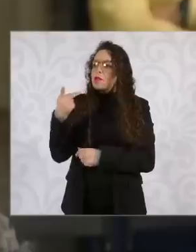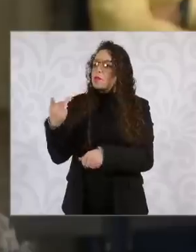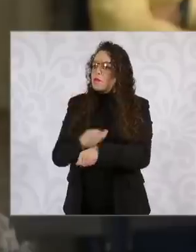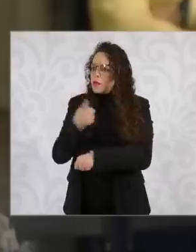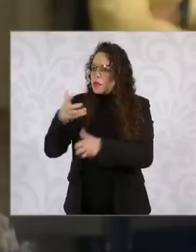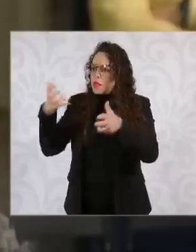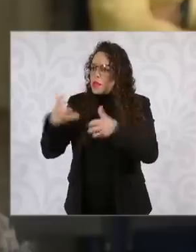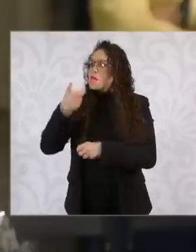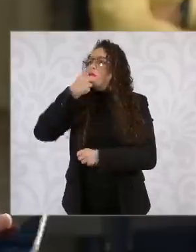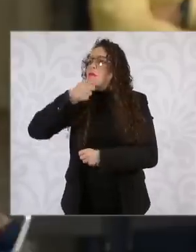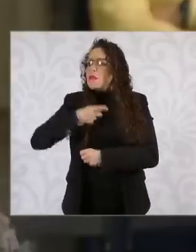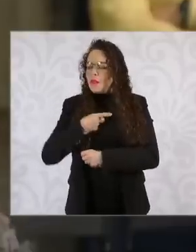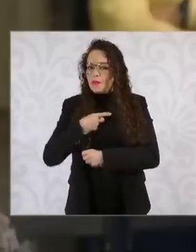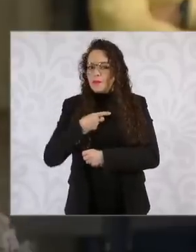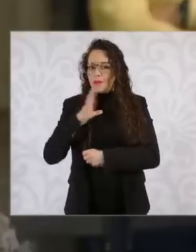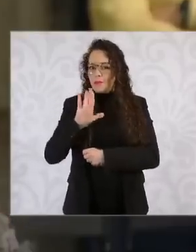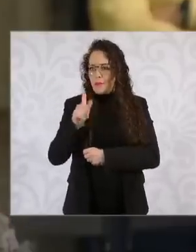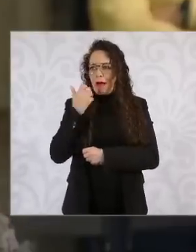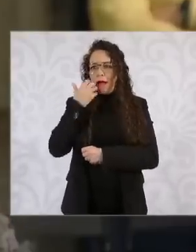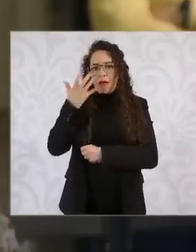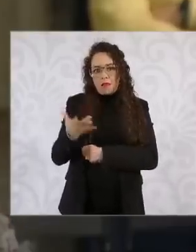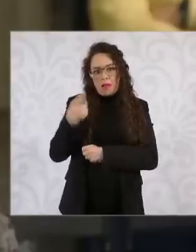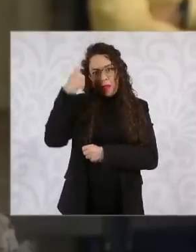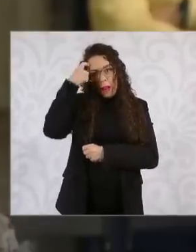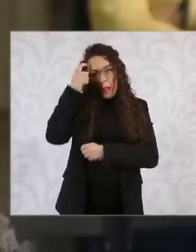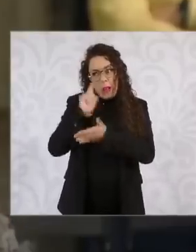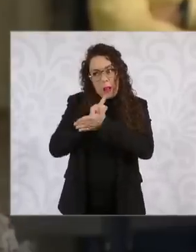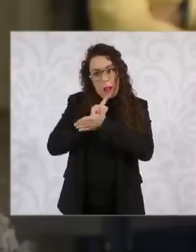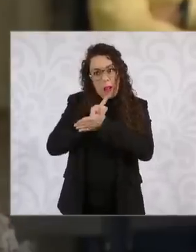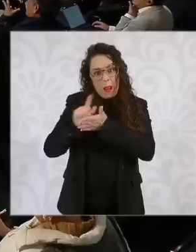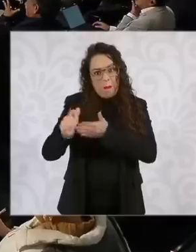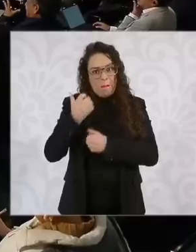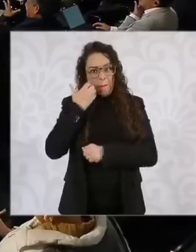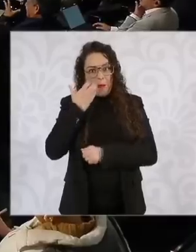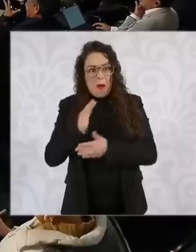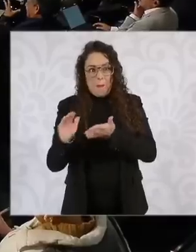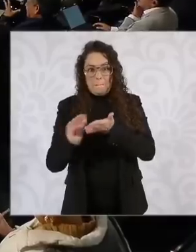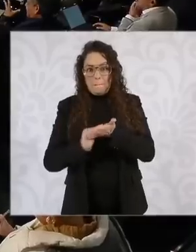cursel en salud me gustaría conocer su opinión sobre este tema s ahora vamos